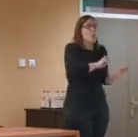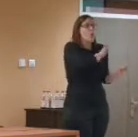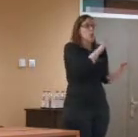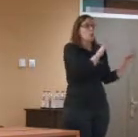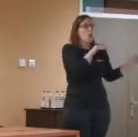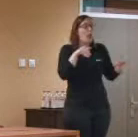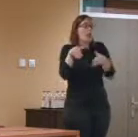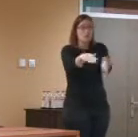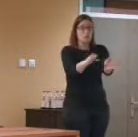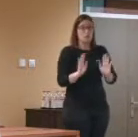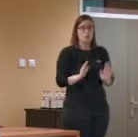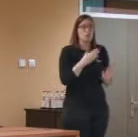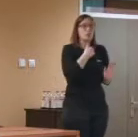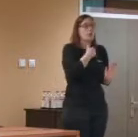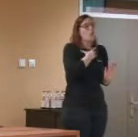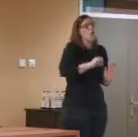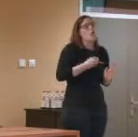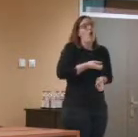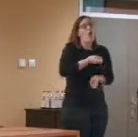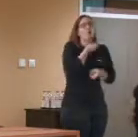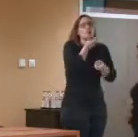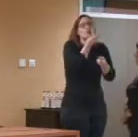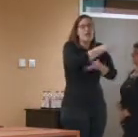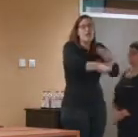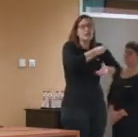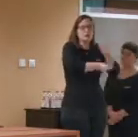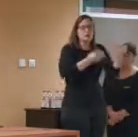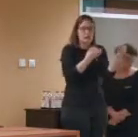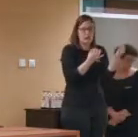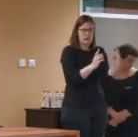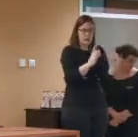qué es lo que han hecho los protagonistas de la actualidad, los políticos, que